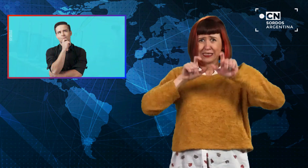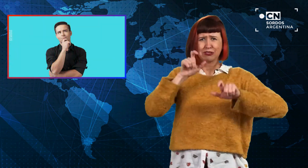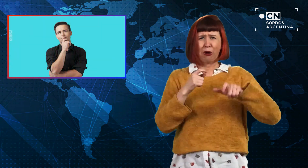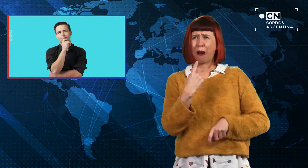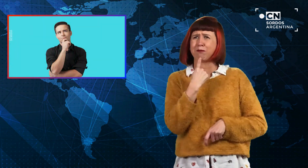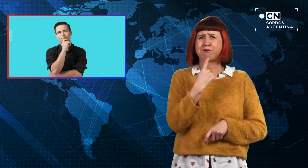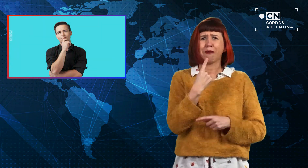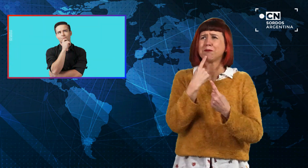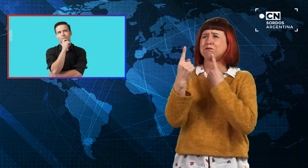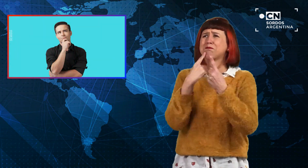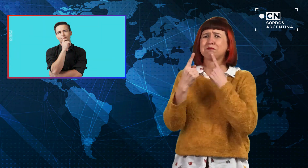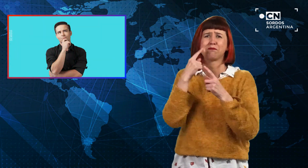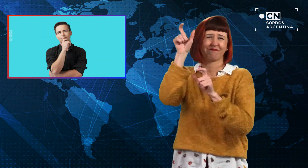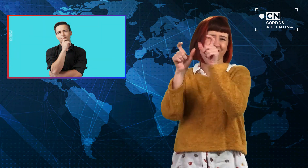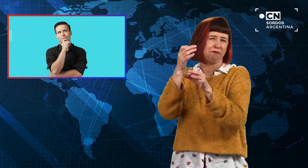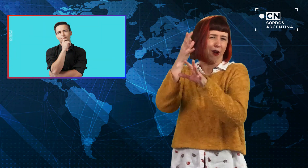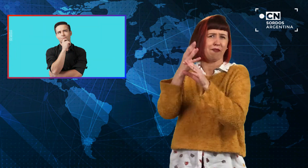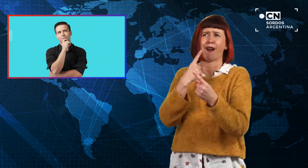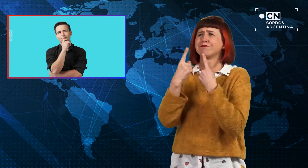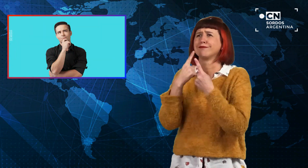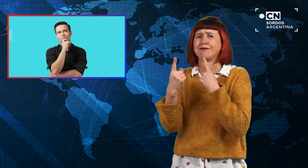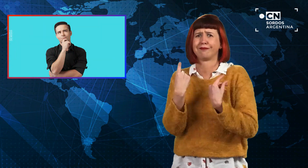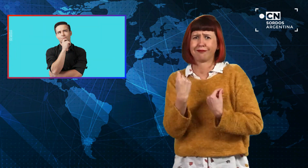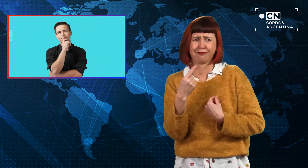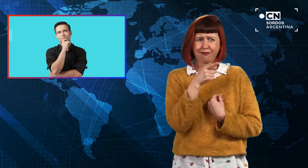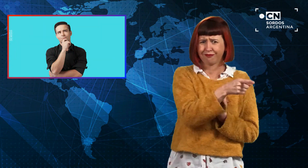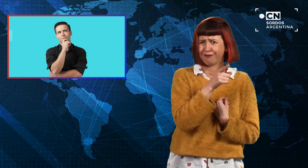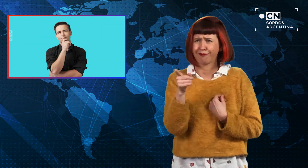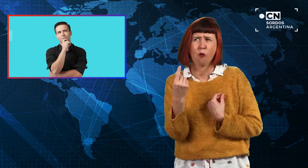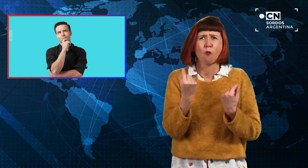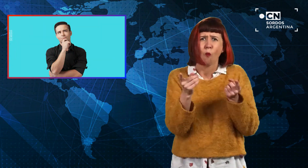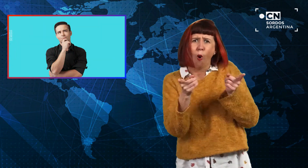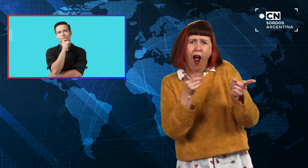¿Conviene aplicar la segunda dosis de otra vacuna o esperar?